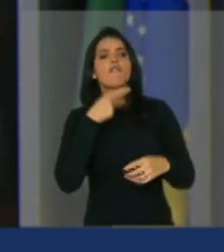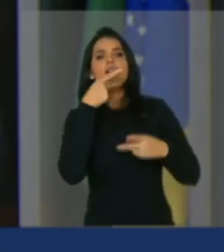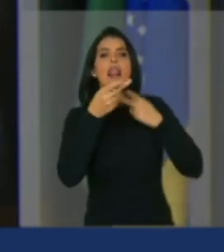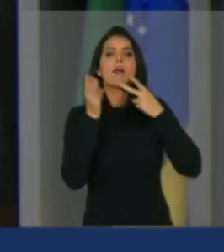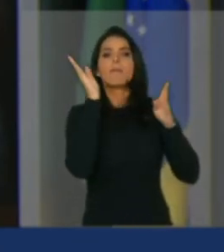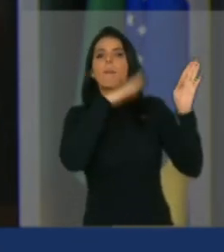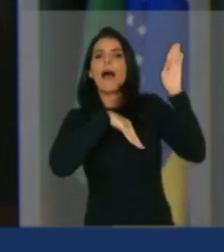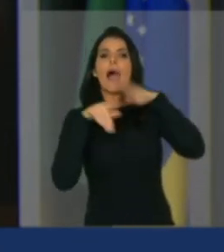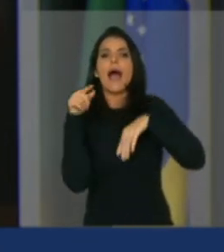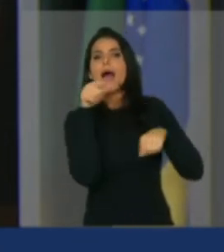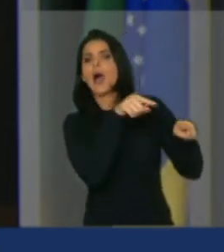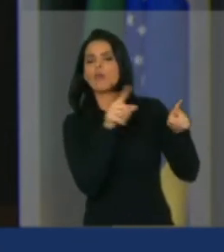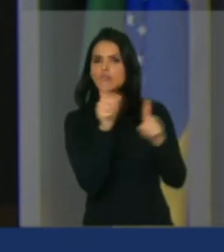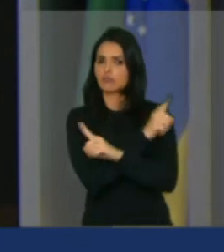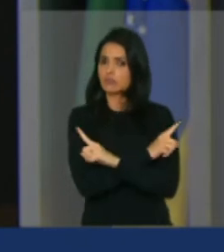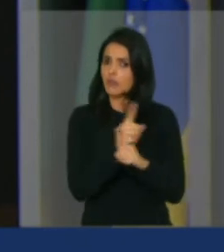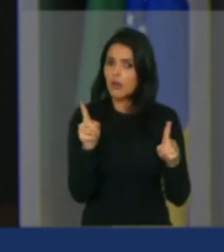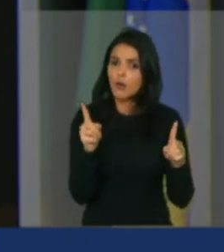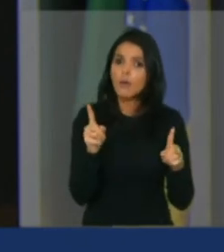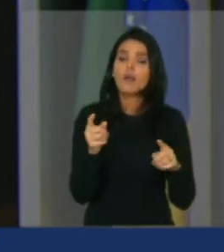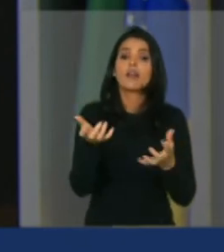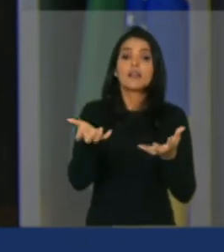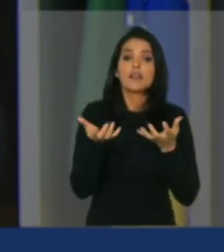POSSA RESSALTAR QUE TALVEZ, O PAPEL MAIS IMPORTANTE DA